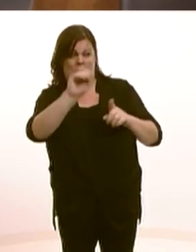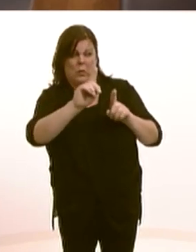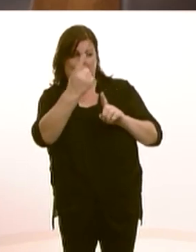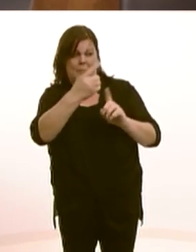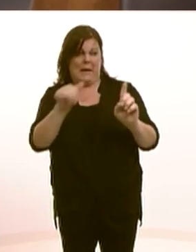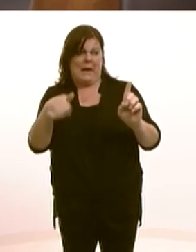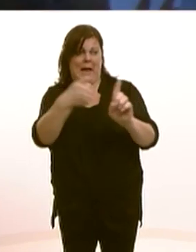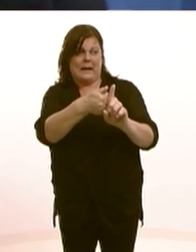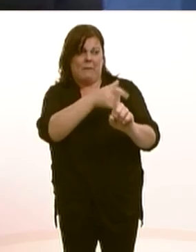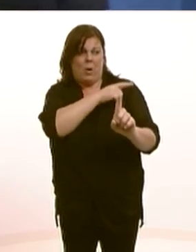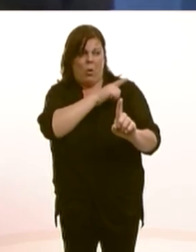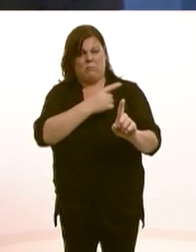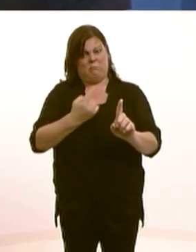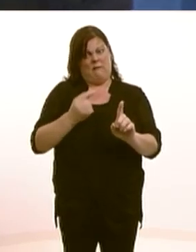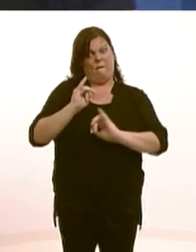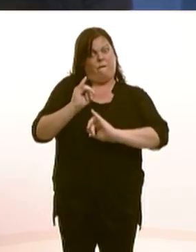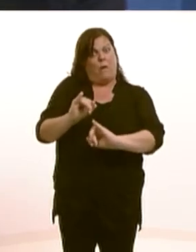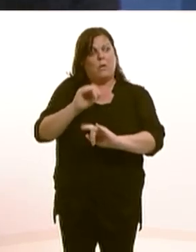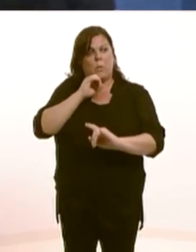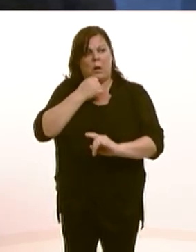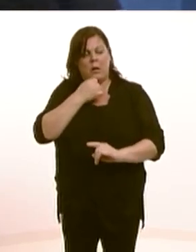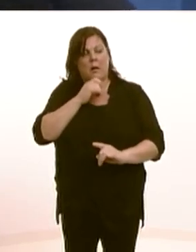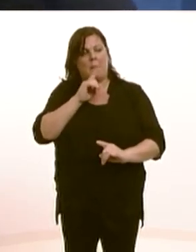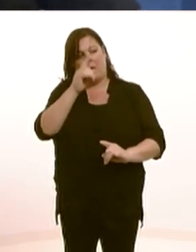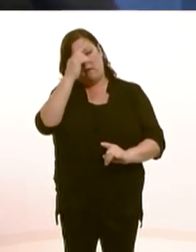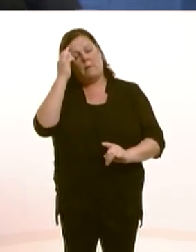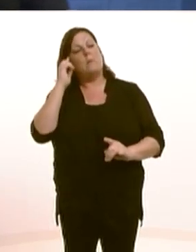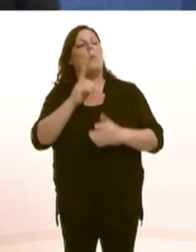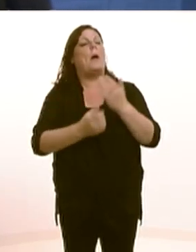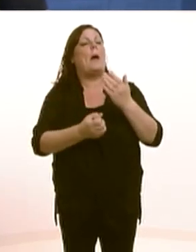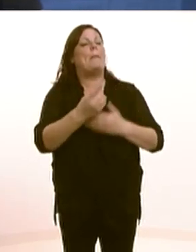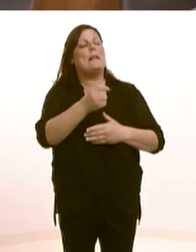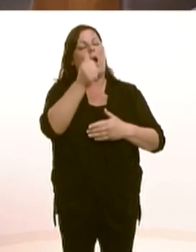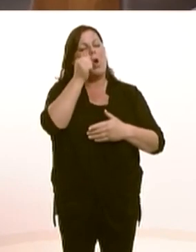Un oír pethau sydd yn digwydd yn y Mwmbwlsóac rwyín nabod y llwybr yn dda dros ben, wedi